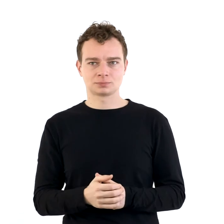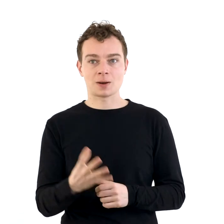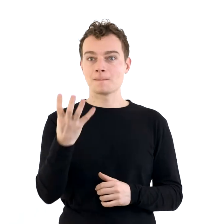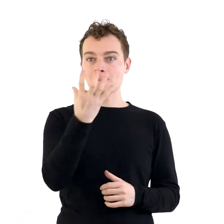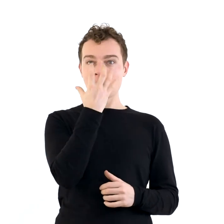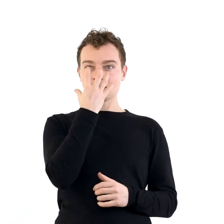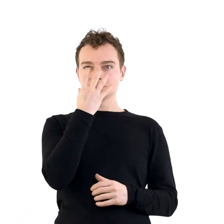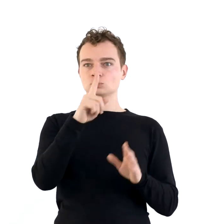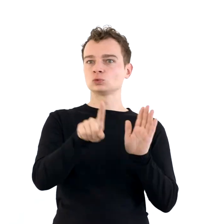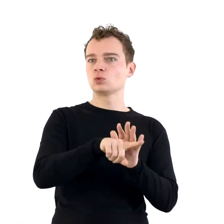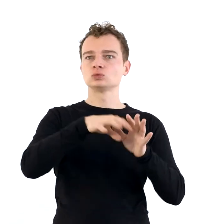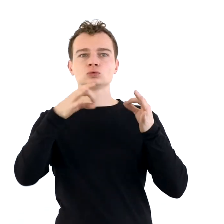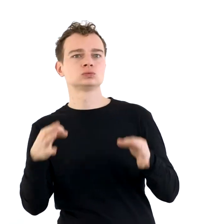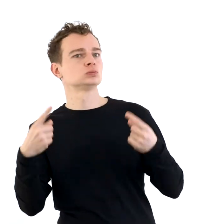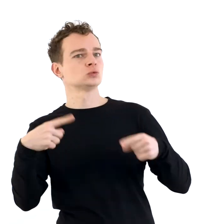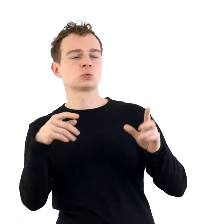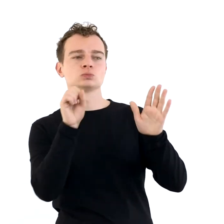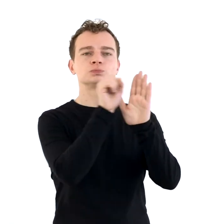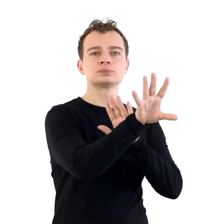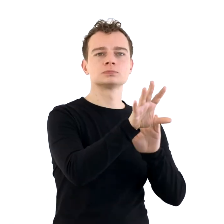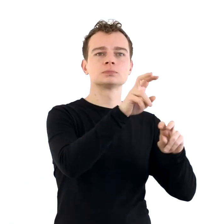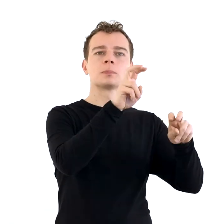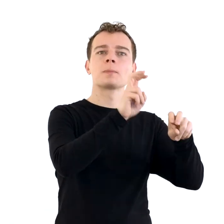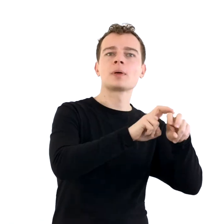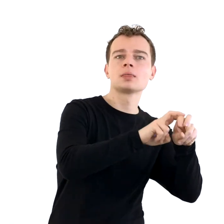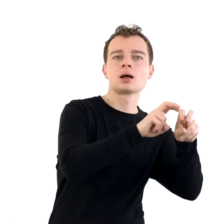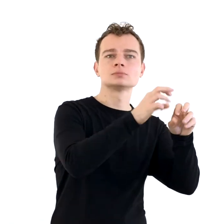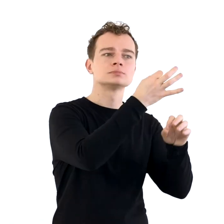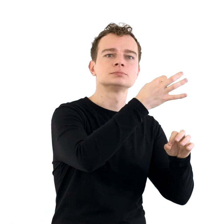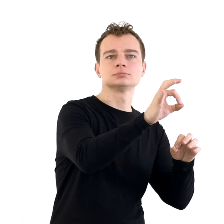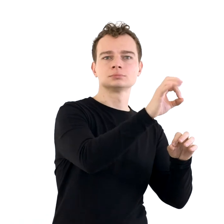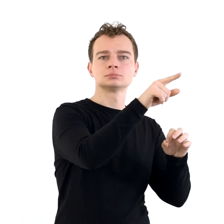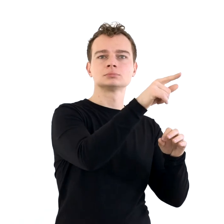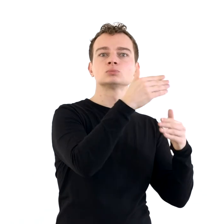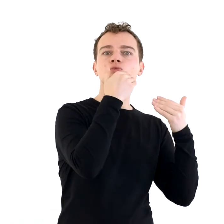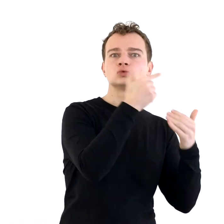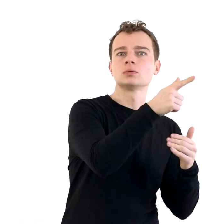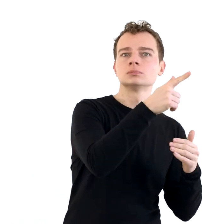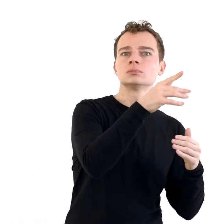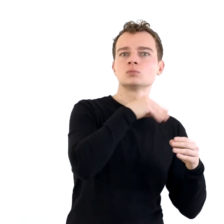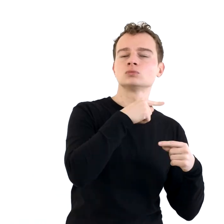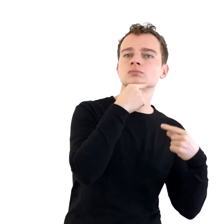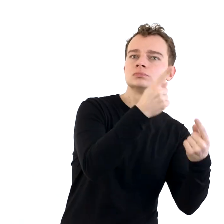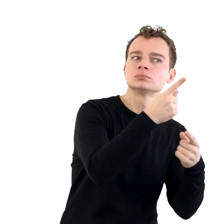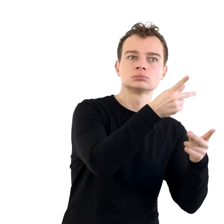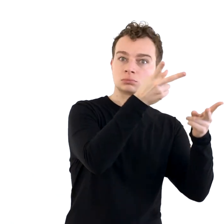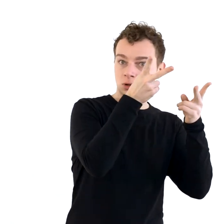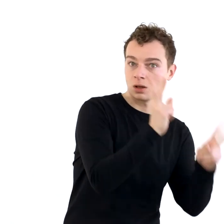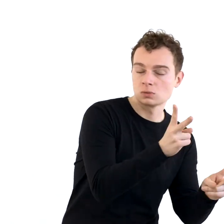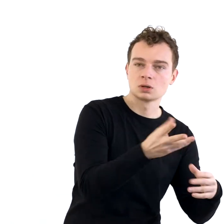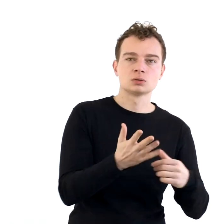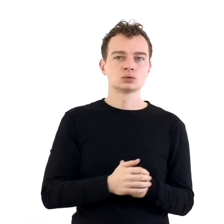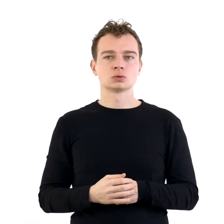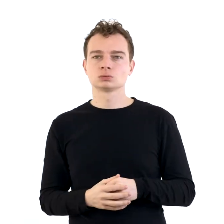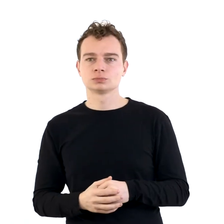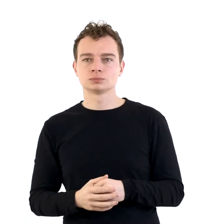Obiekt do dziś nie był poddany specjalistycznym badaniom, które mogłyby potwierdzić autentyczność.